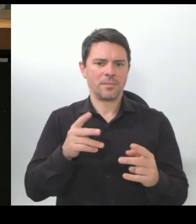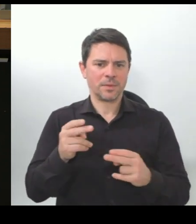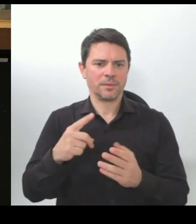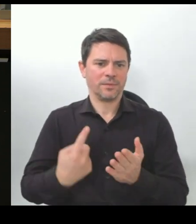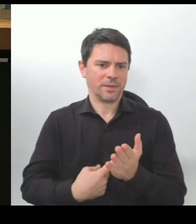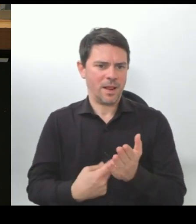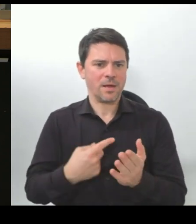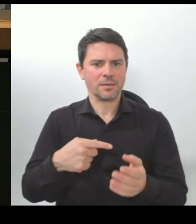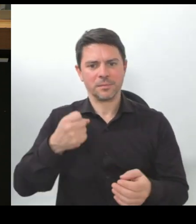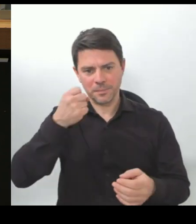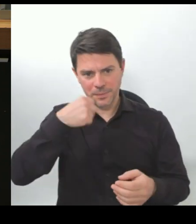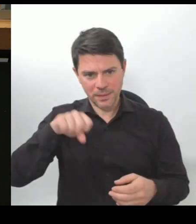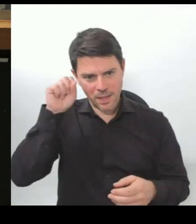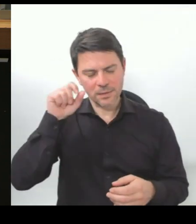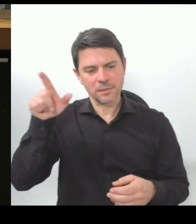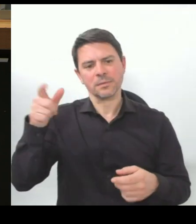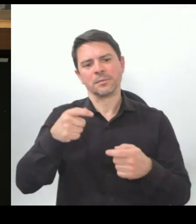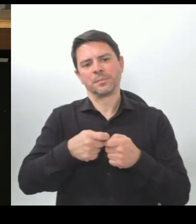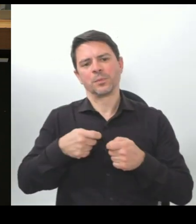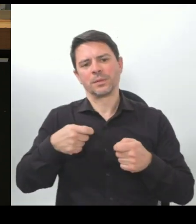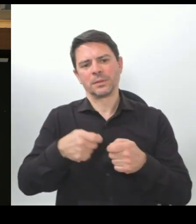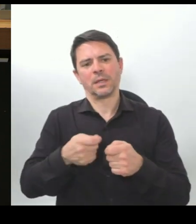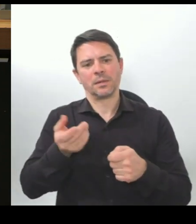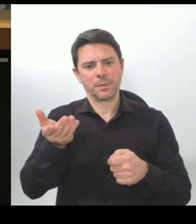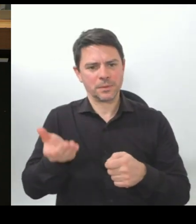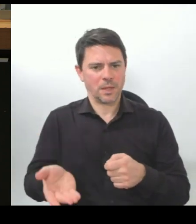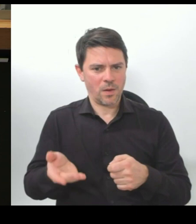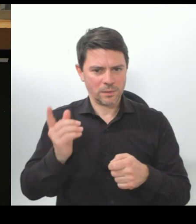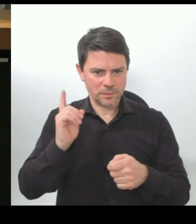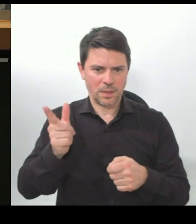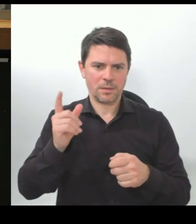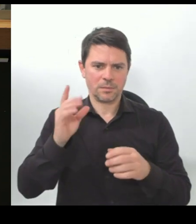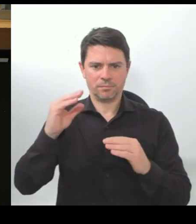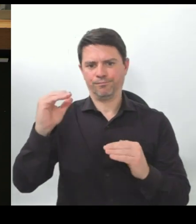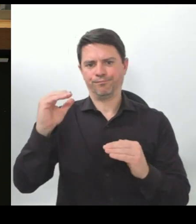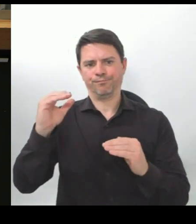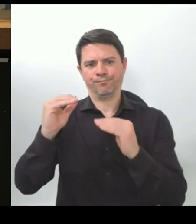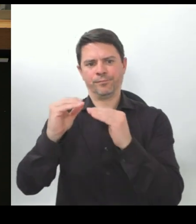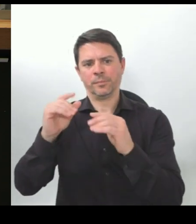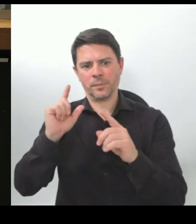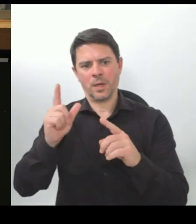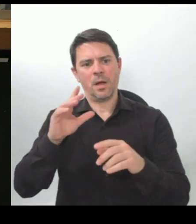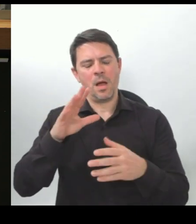bezahlen und dass wir deshalb natürlich auch einen Wettbewerbsnachteil haben zur Gewinnung von Fachkräften